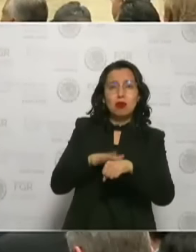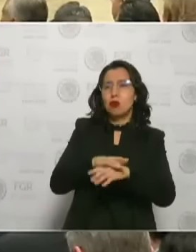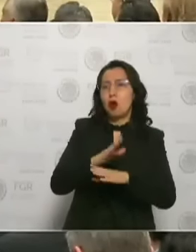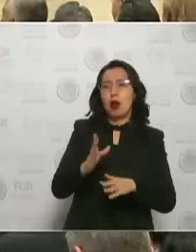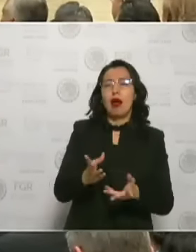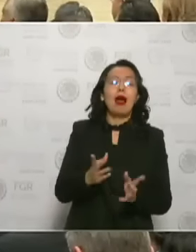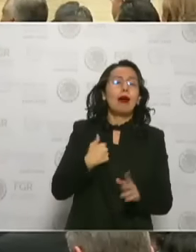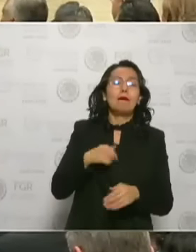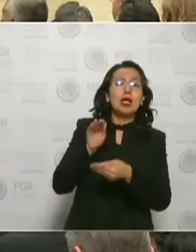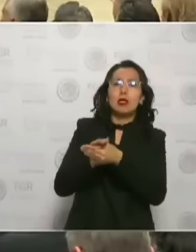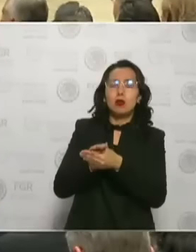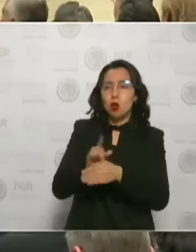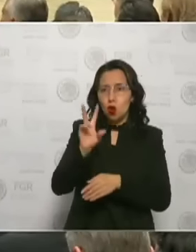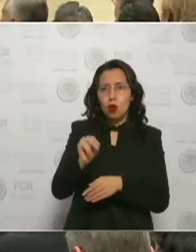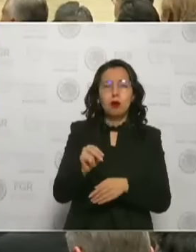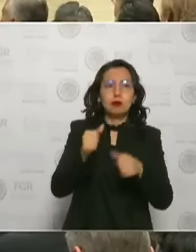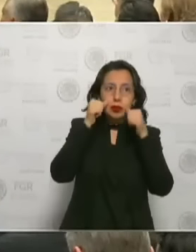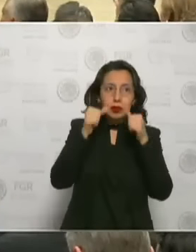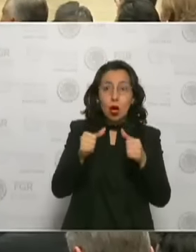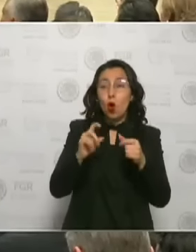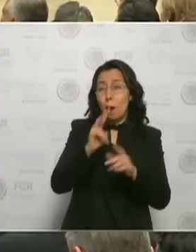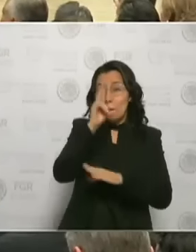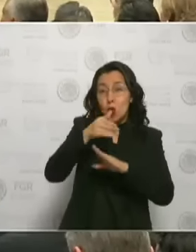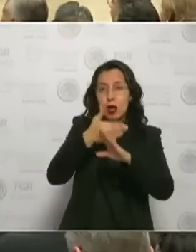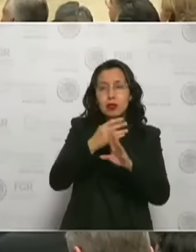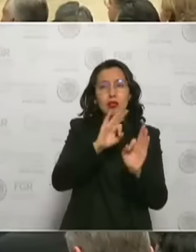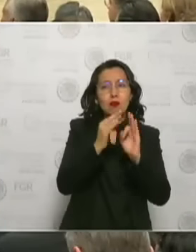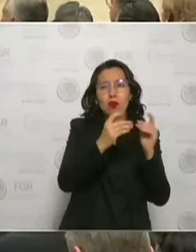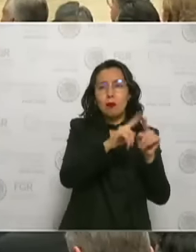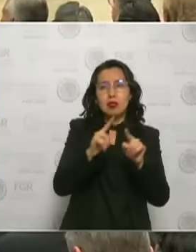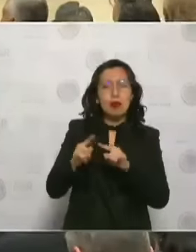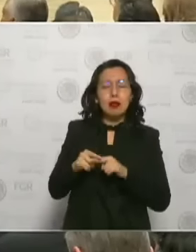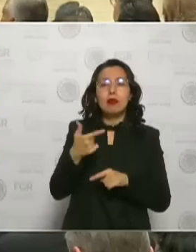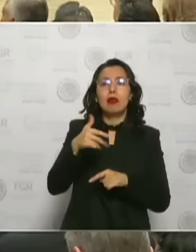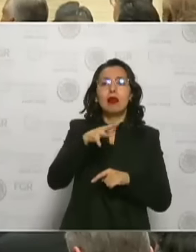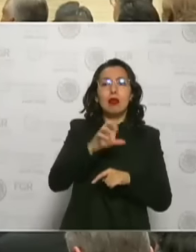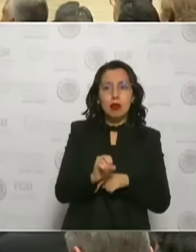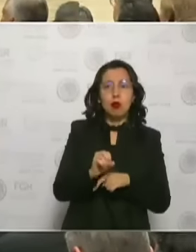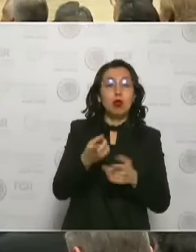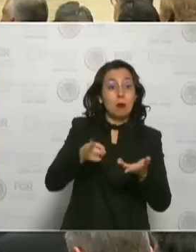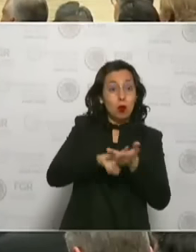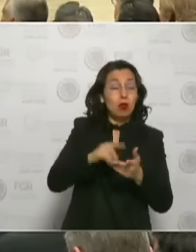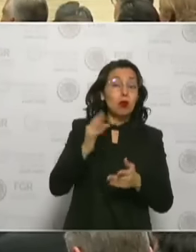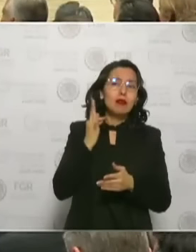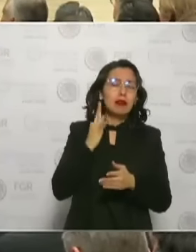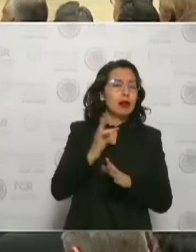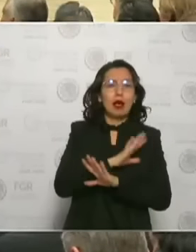formas de violencia discriminación basadas en el género en el interior de la Fiscalía General de